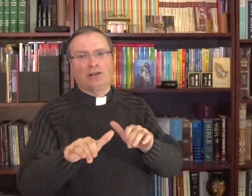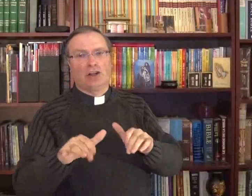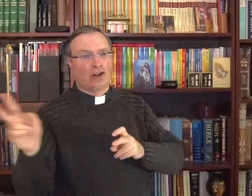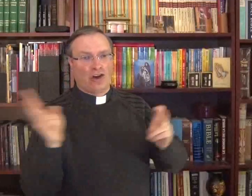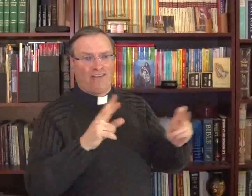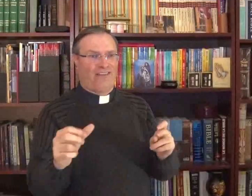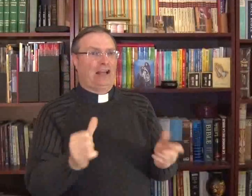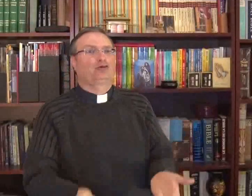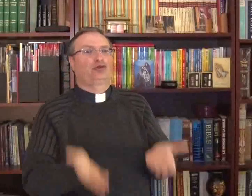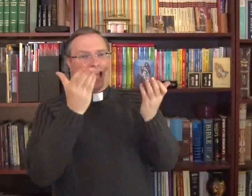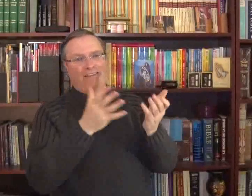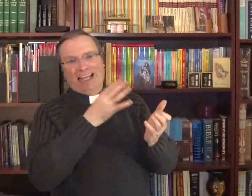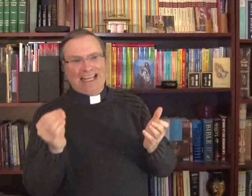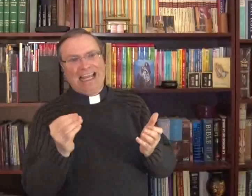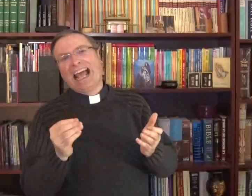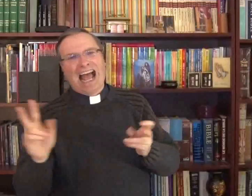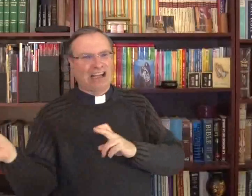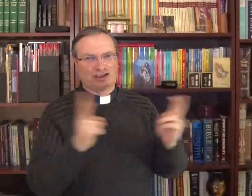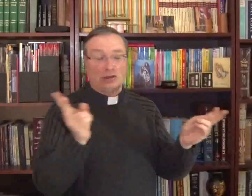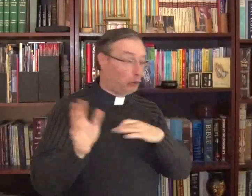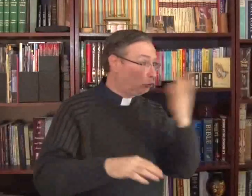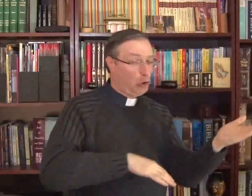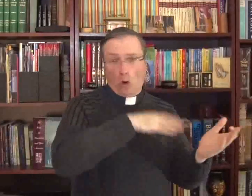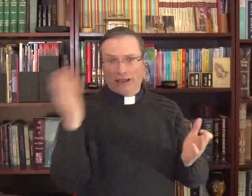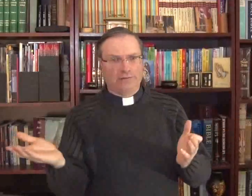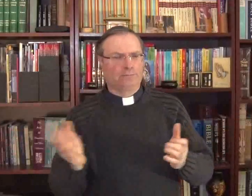que le vent soulève et agite de tous côtés.